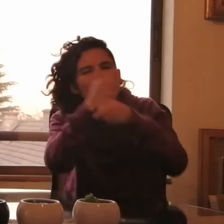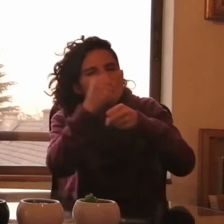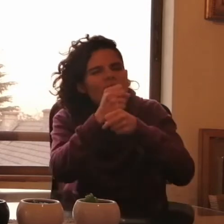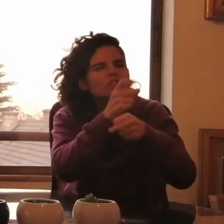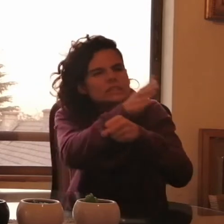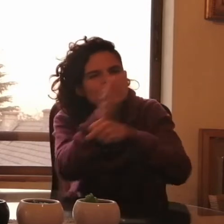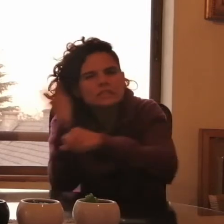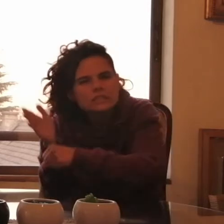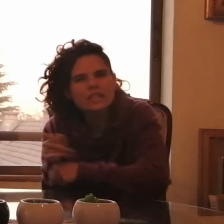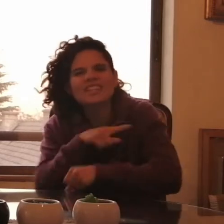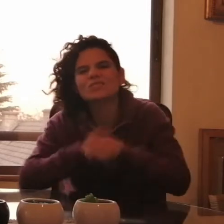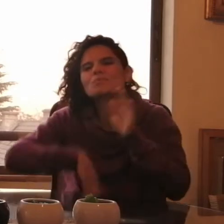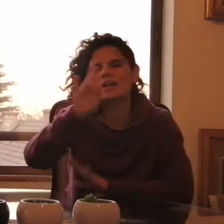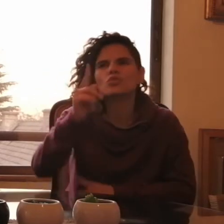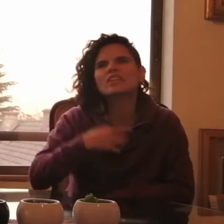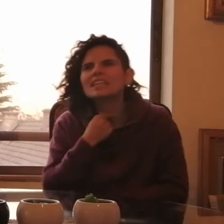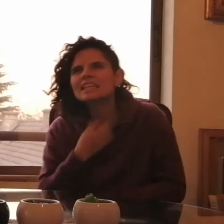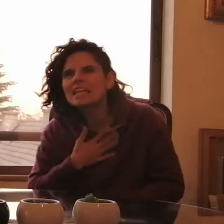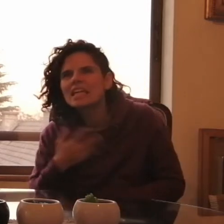en que quería trabajar mas que era lo que querías asumir de conocimiento -